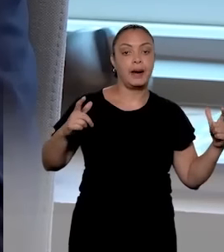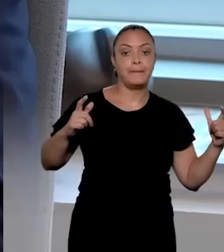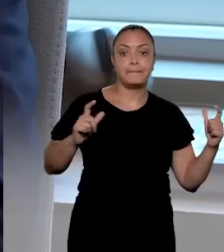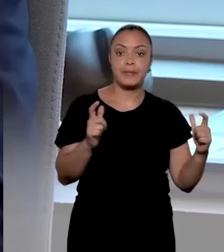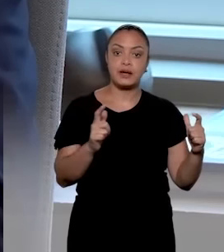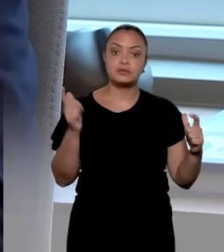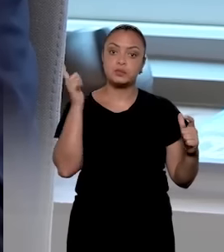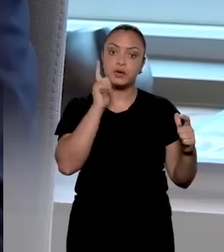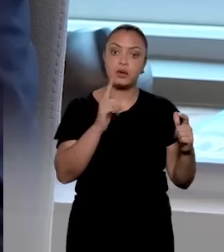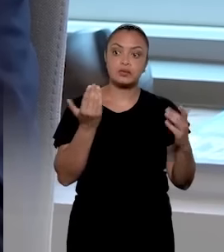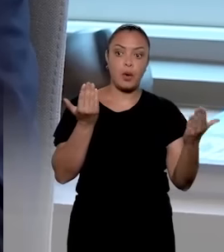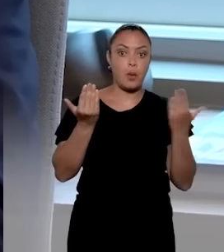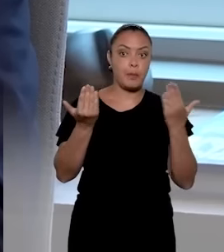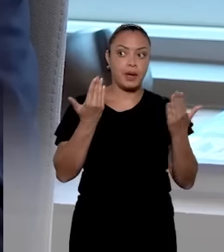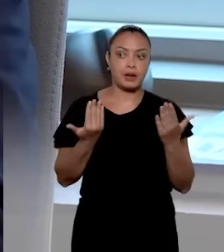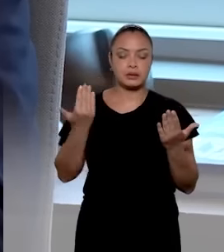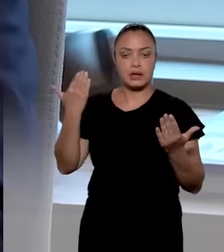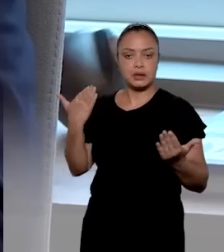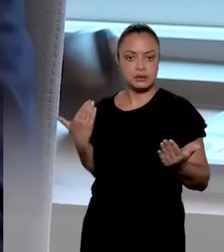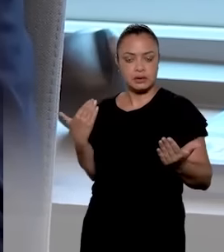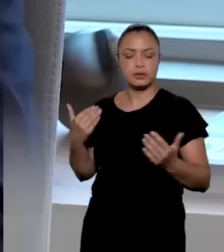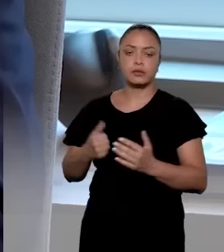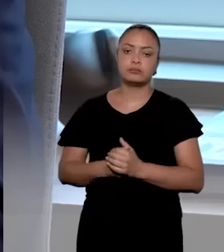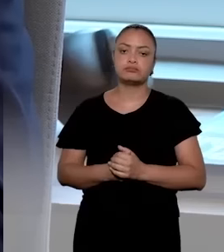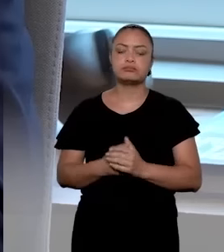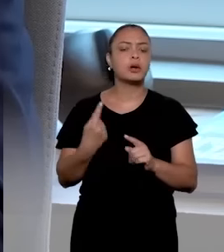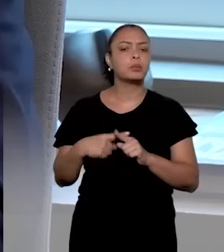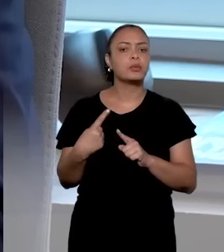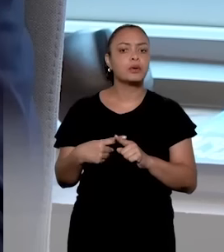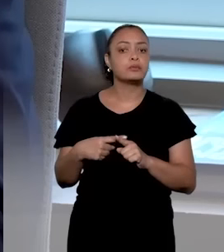agricultura tradicional anterior. O que que foi isso? Tecnologia.